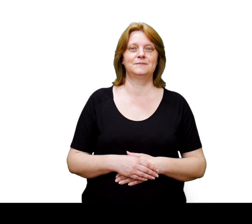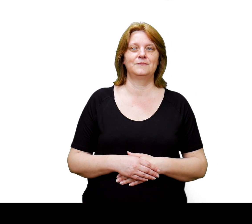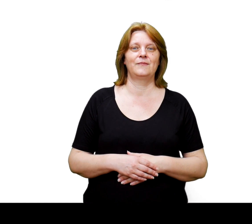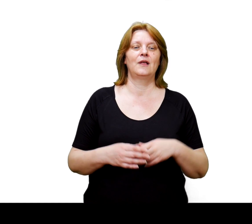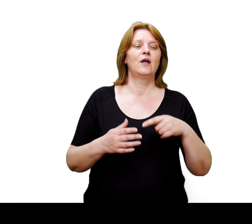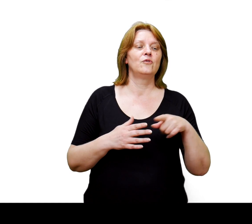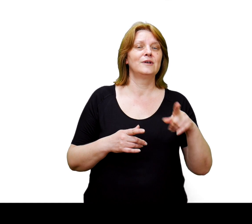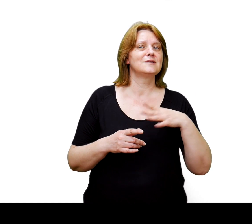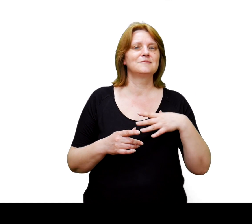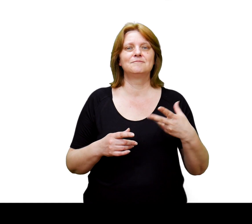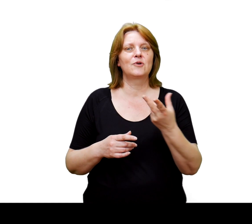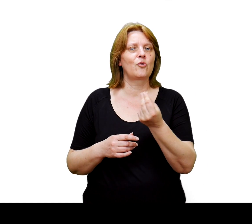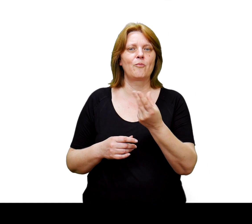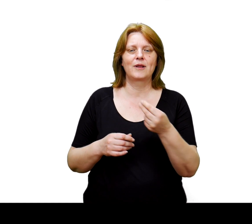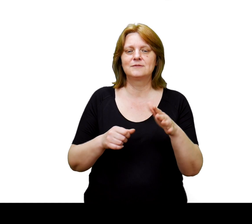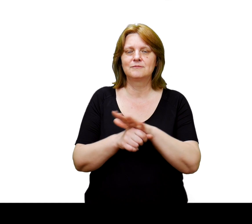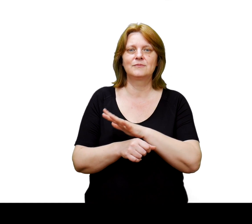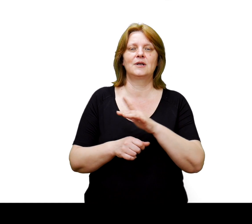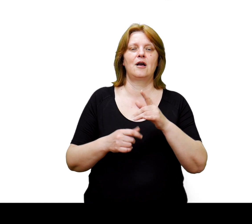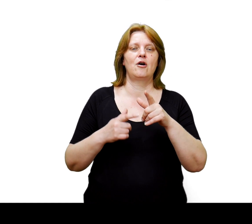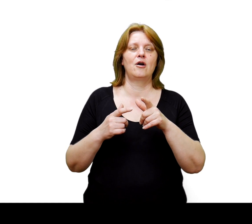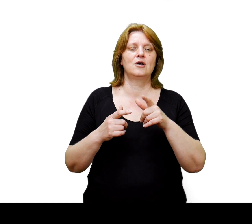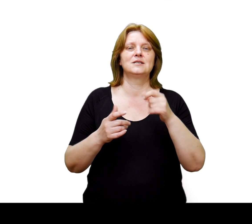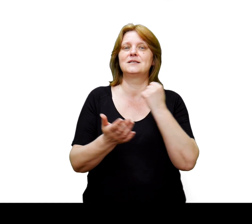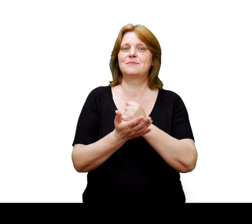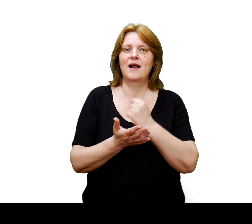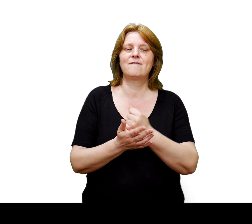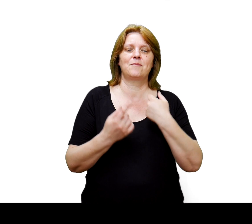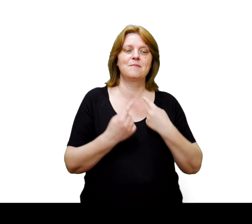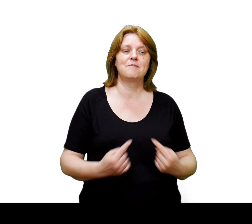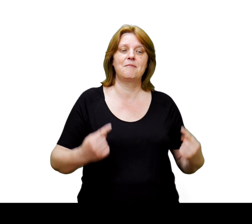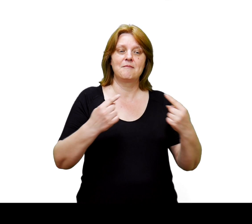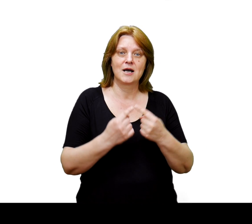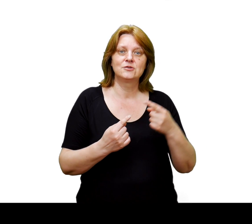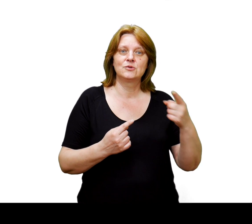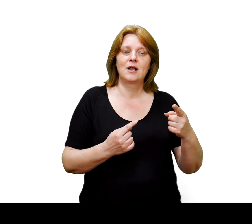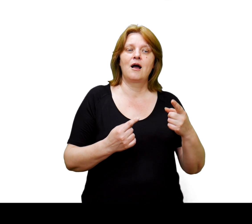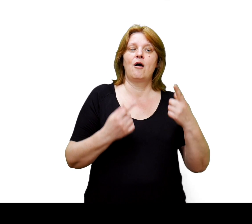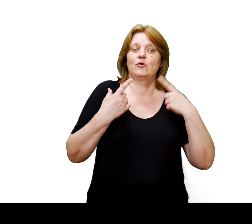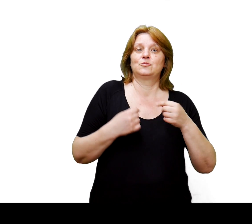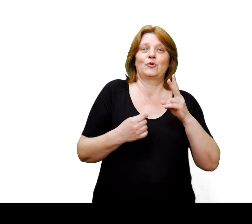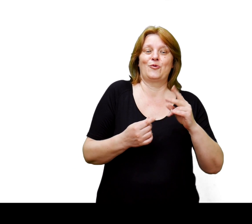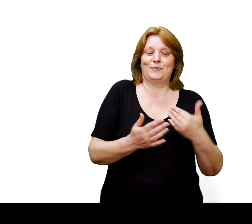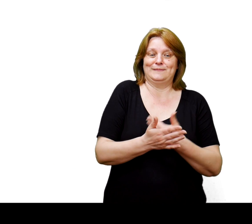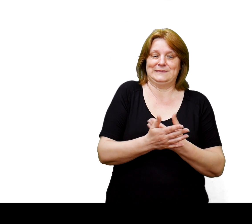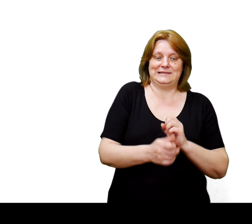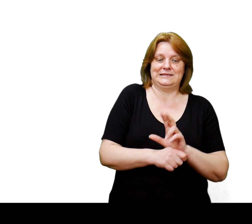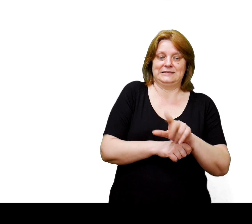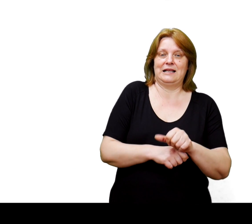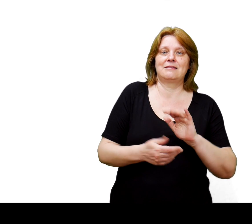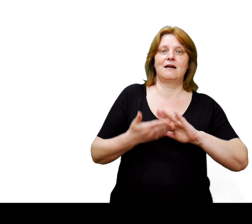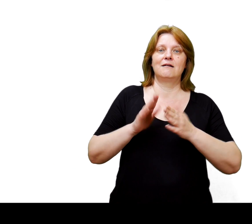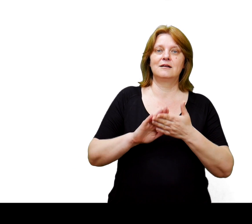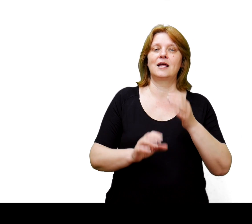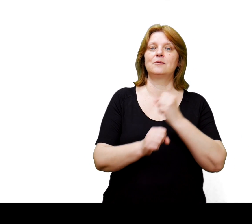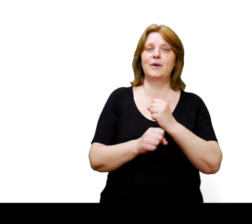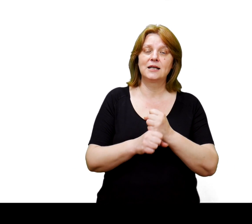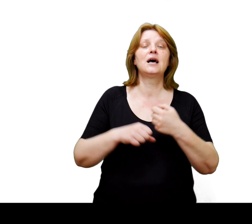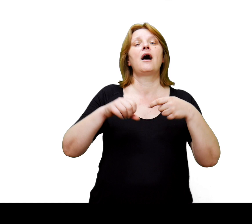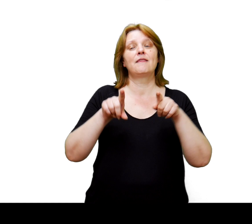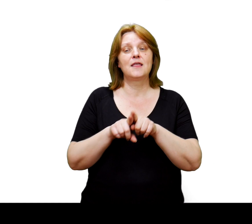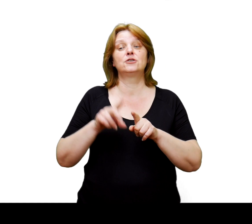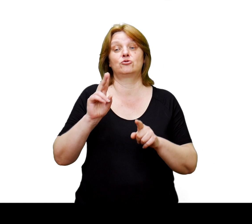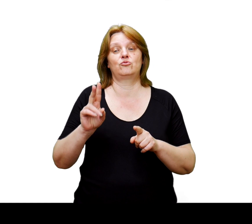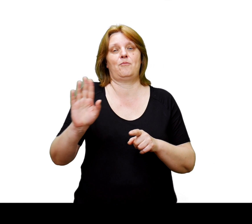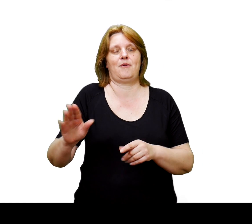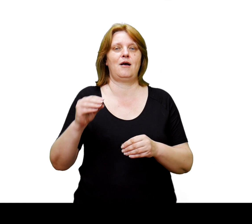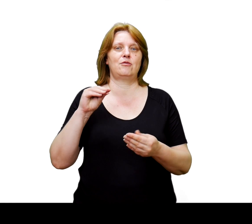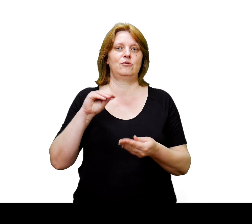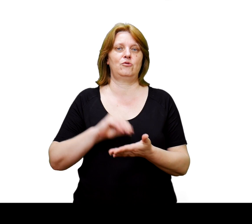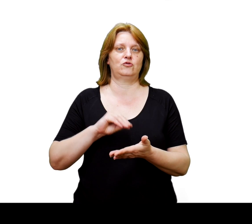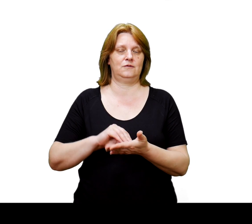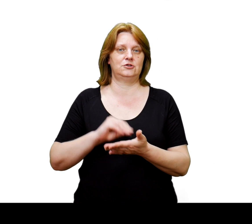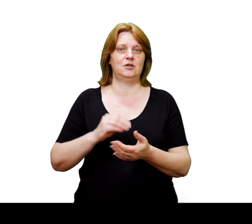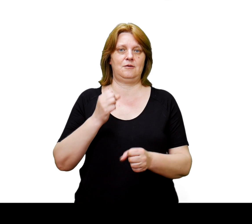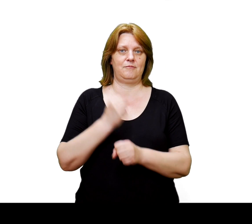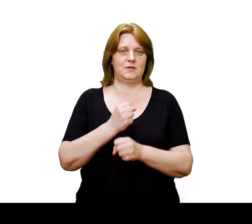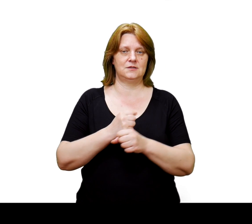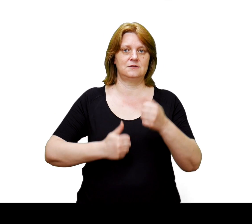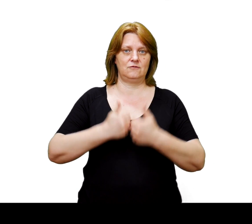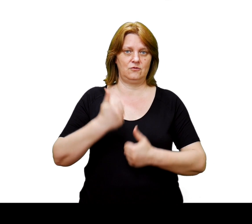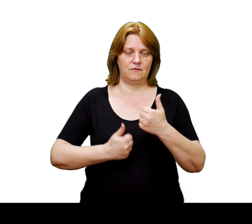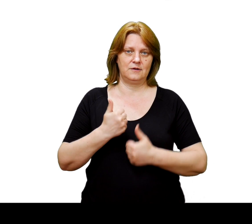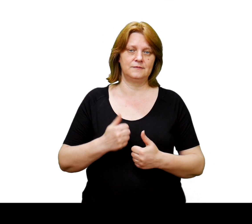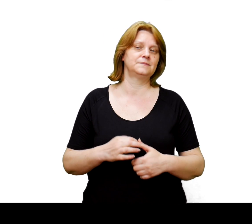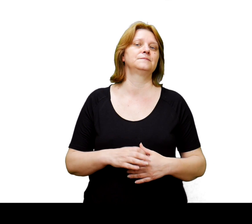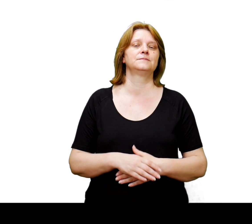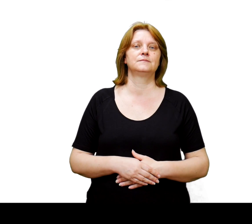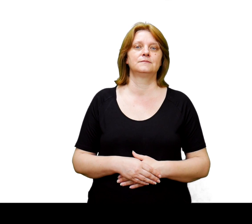To kompleksowe rozwiązanie dedykowane zarówno osobom, które dopiero wchodzą na rynek pracy, jak i tym, które mają już doświadczenie w pracy zawodowej.